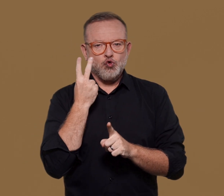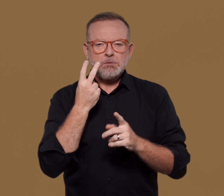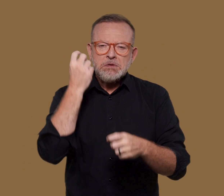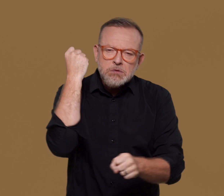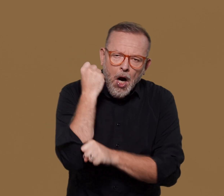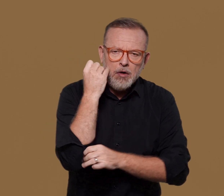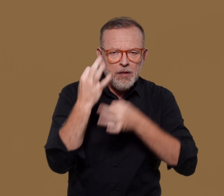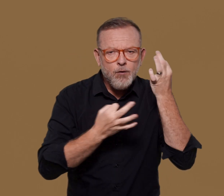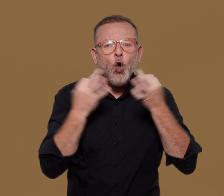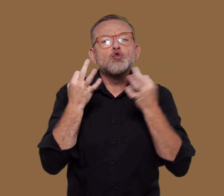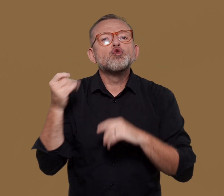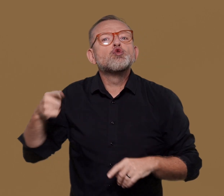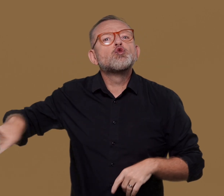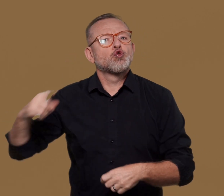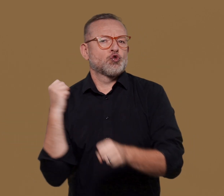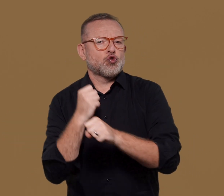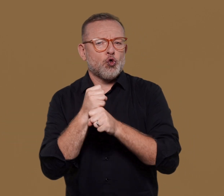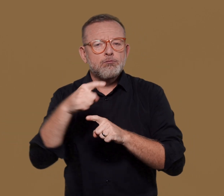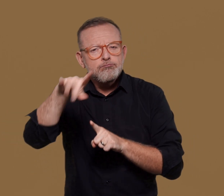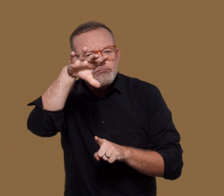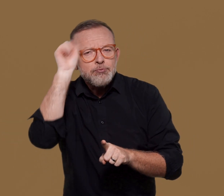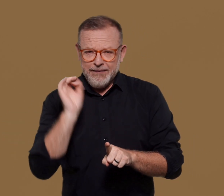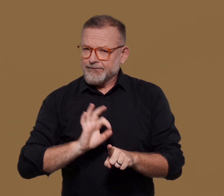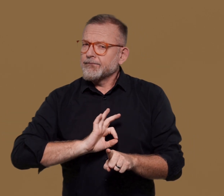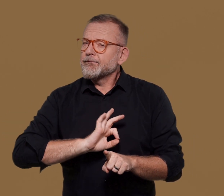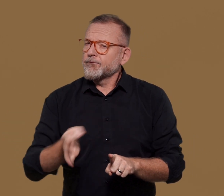Institutu umění – Divadelním ústavu.